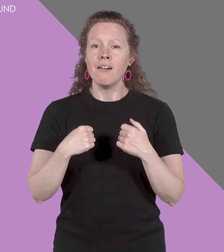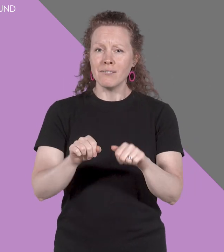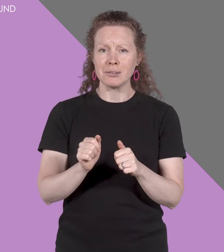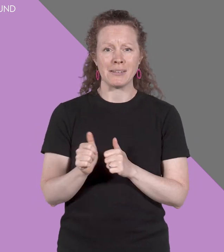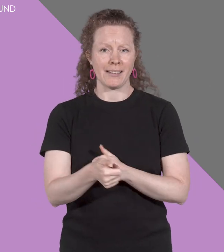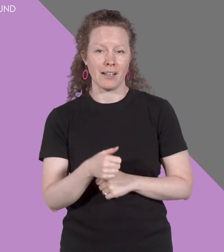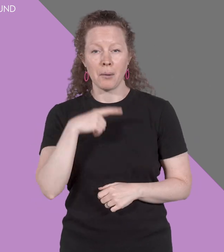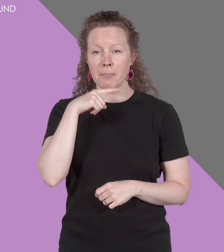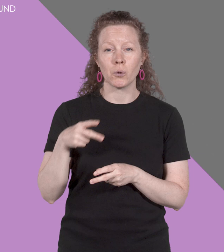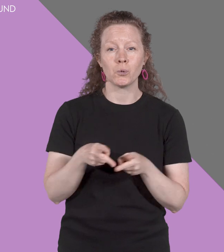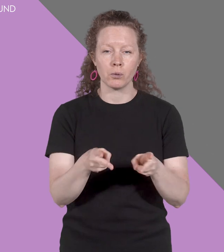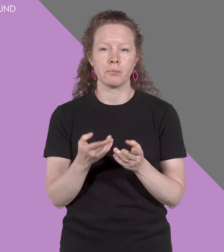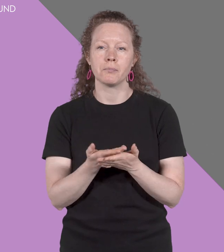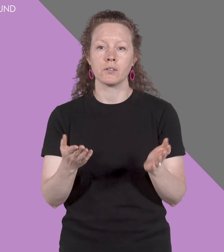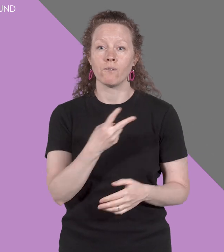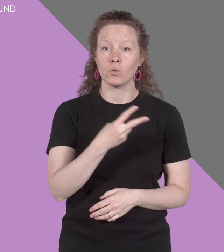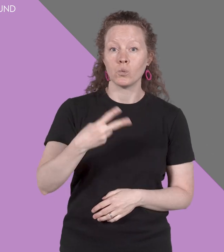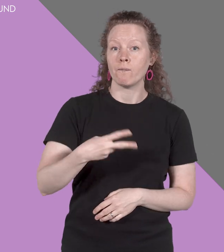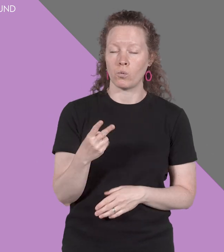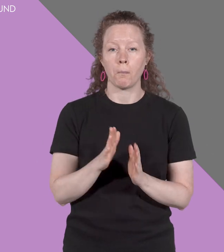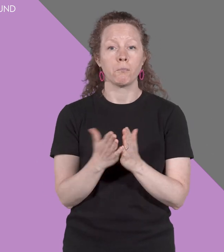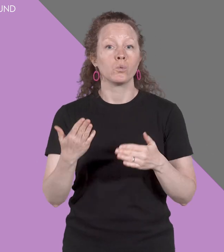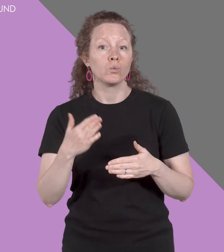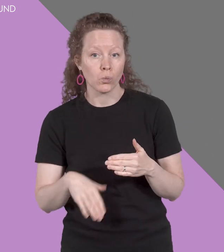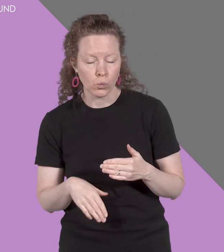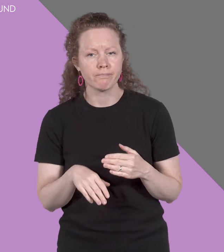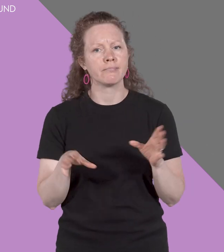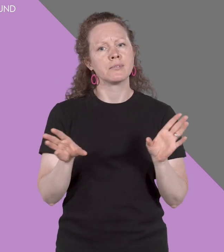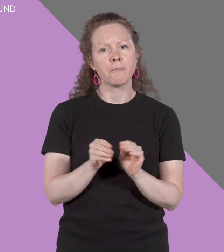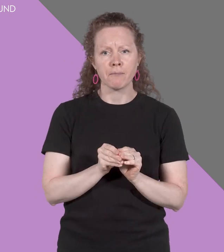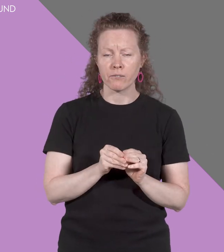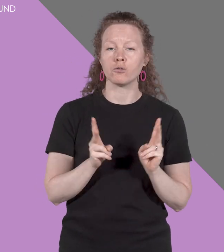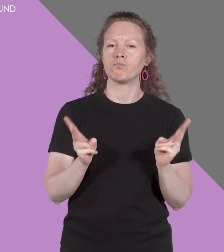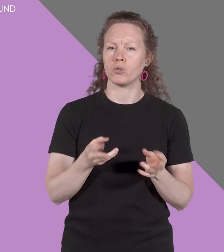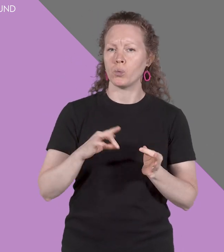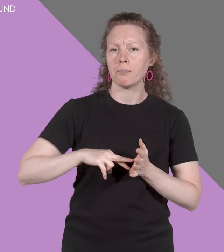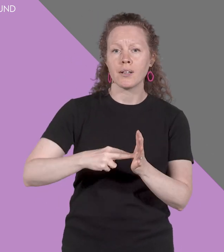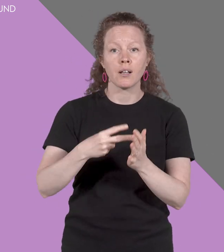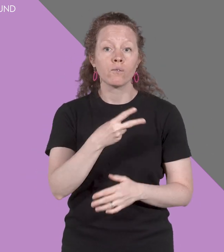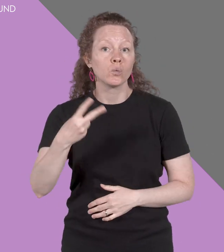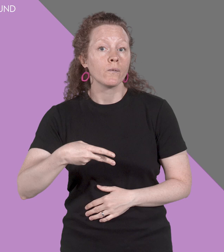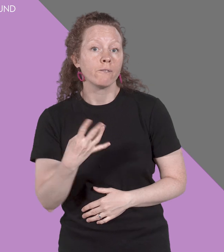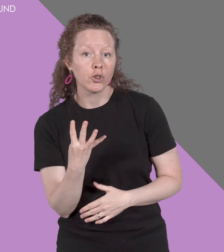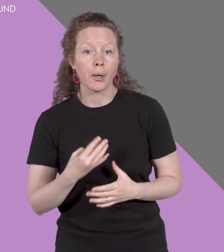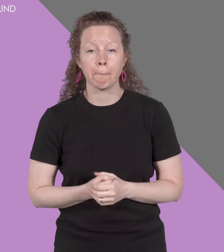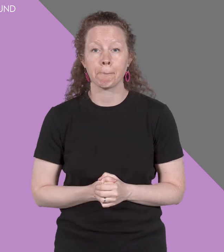Verksamhetsledare Markku Jokinen presenterade bokslutet för 2022 - och ett sammandrag av planerna för 2024.